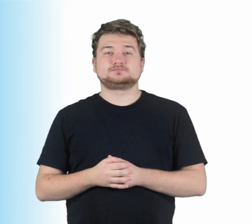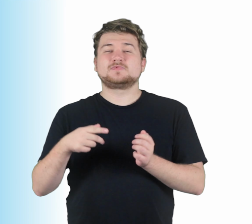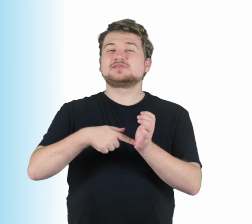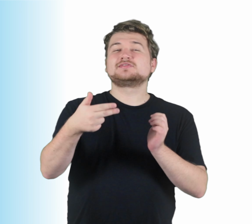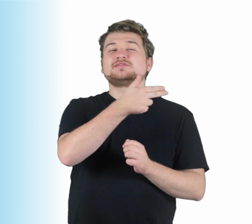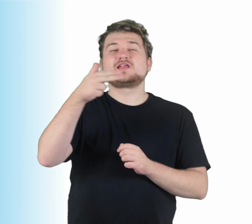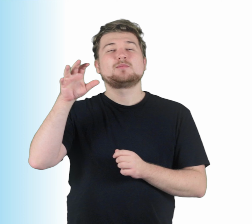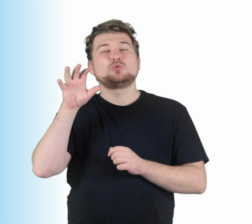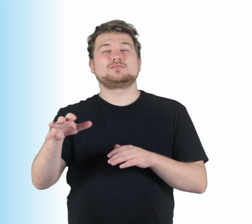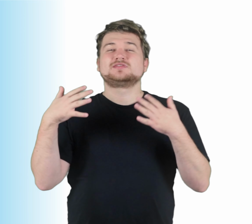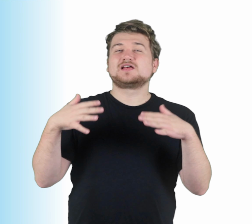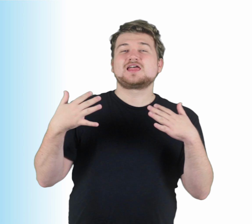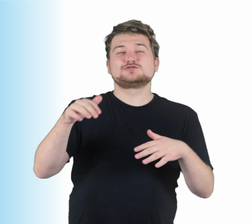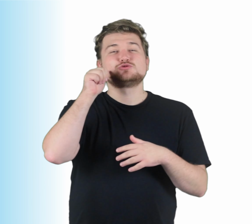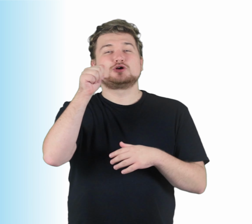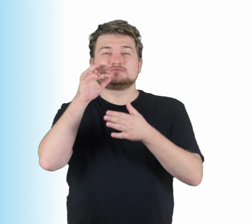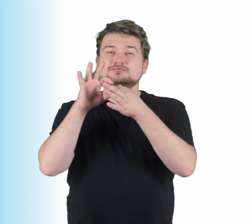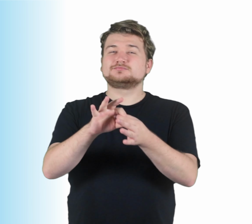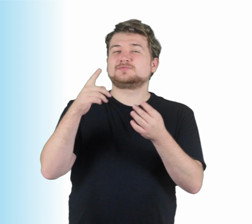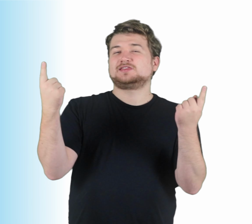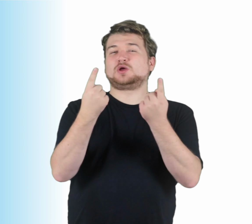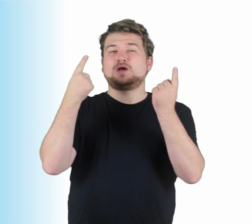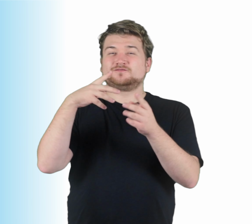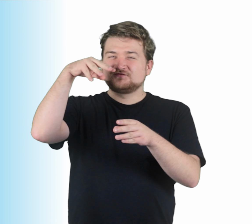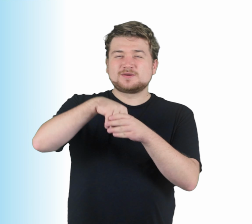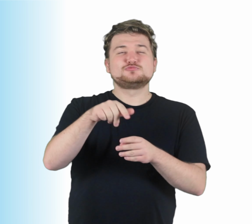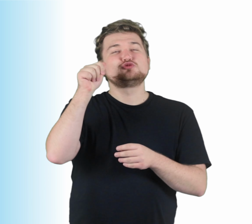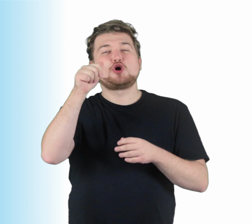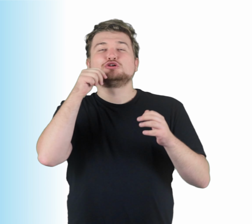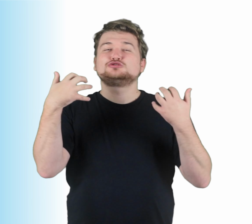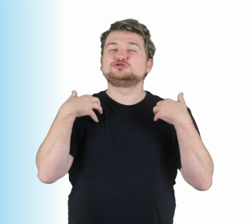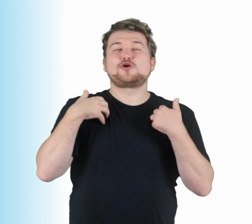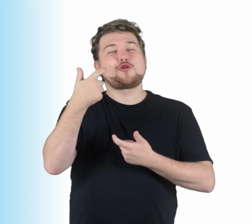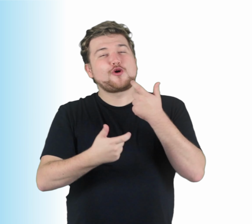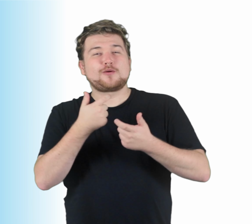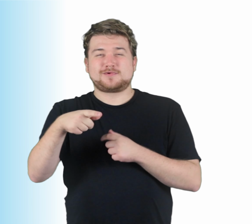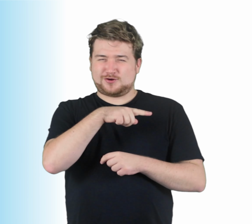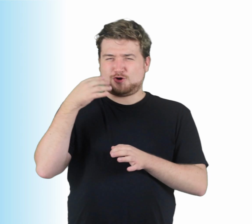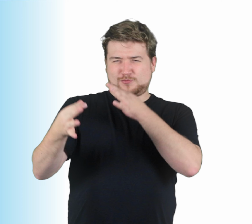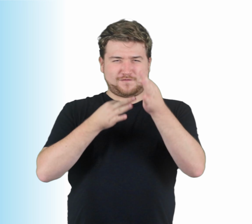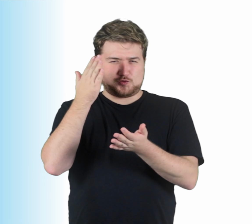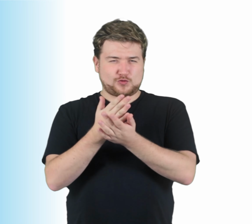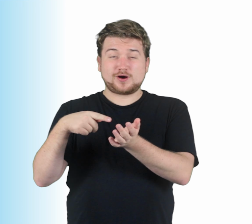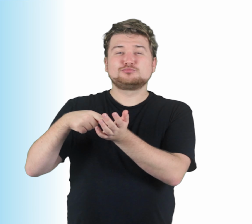Mówiliśmy już o stresie codziennym, związanym z sytuacjami, z którymi mierzymy się w życiu,